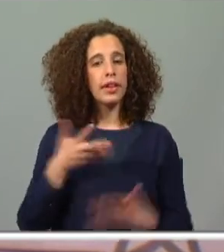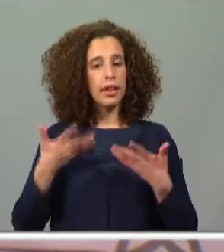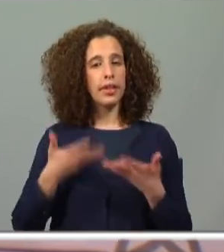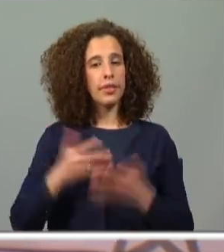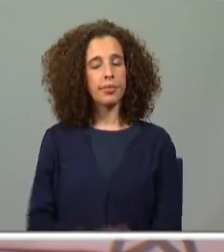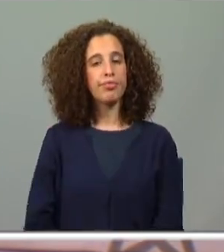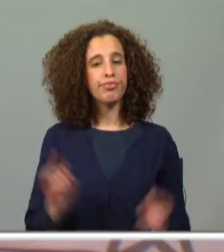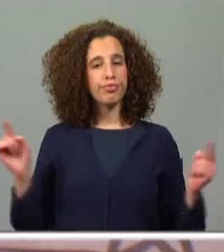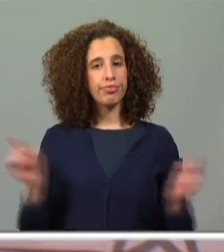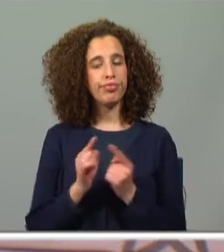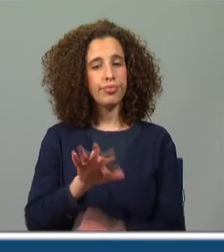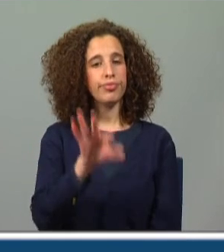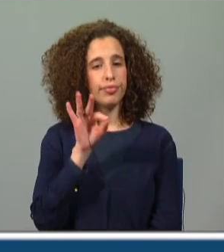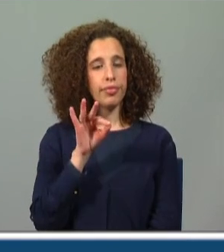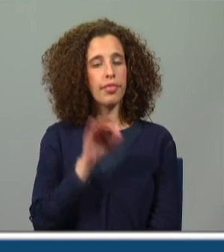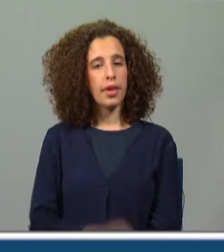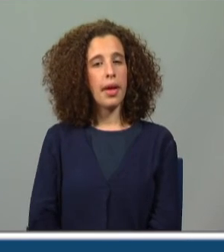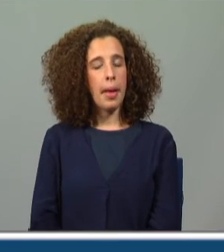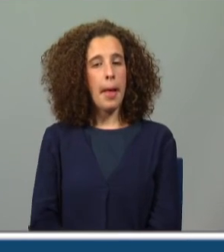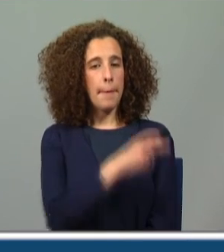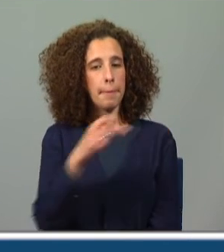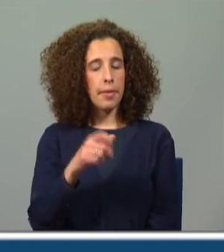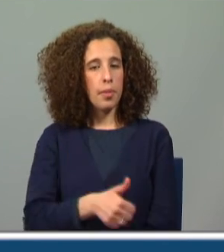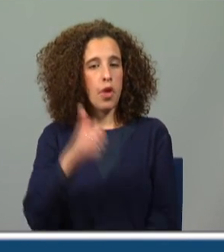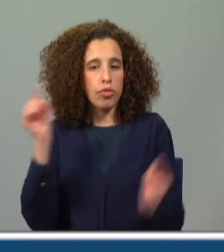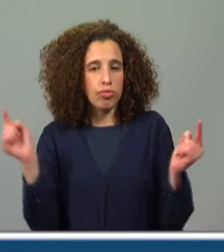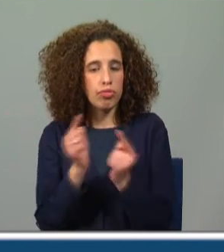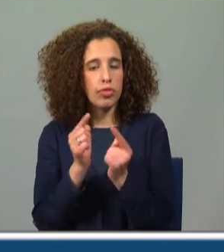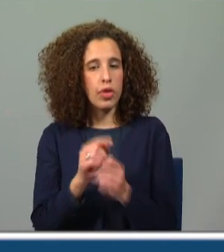a assim selecionando as opções que melhor sintetizam os sentidos deste a 因此選擇的選項最好綜合一下這個的意思